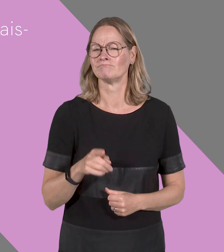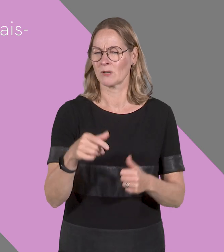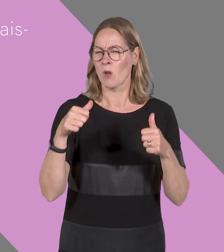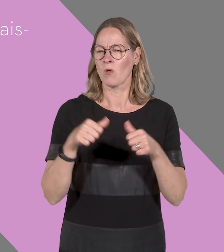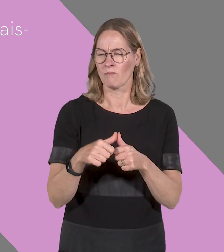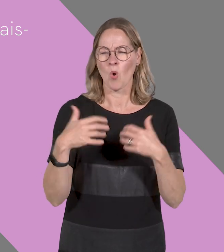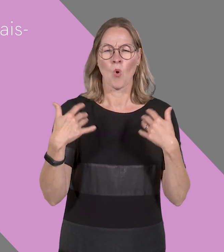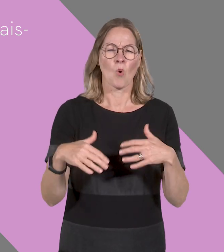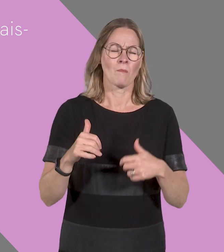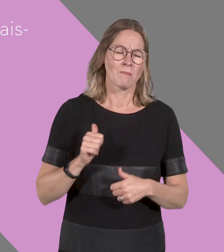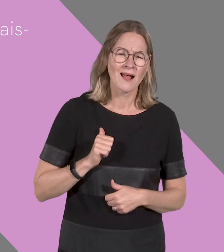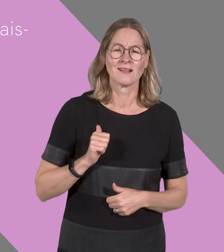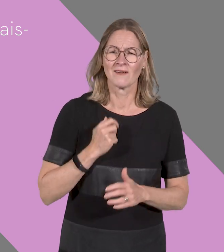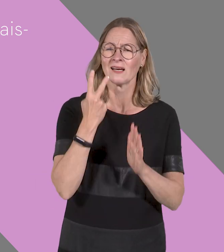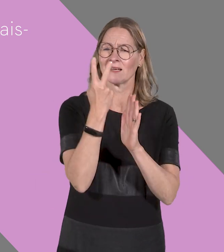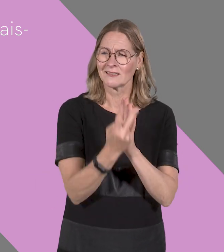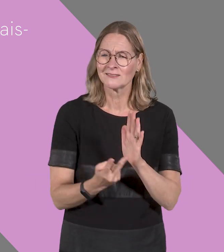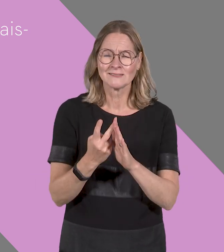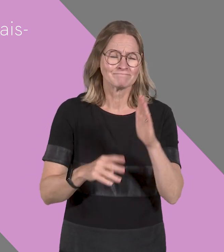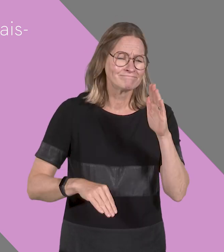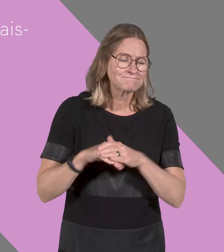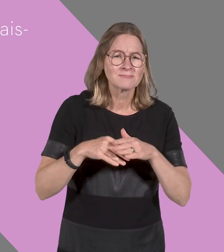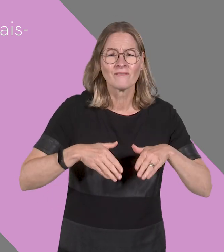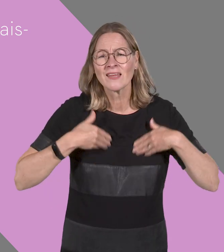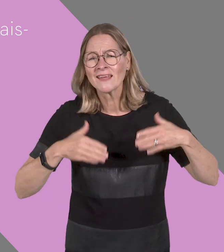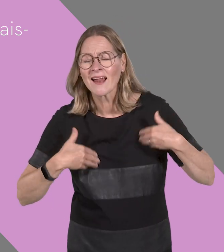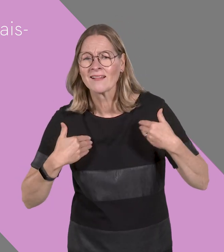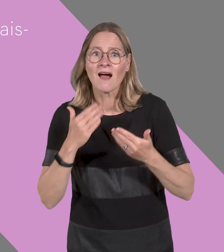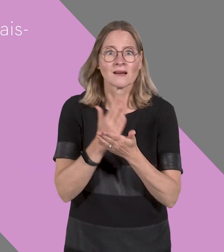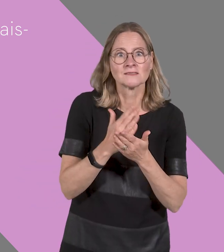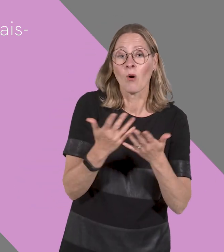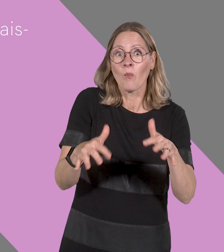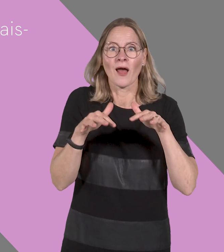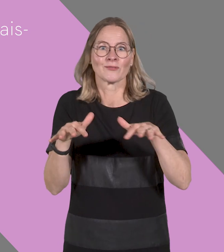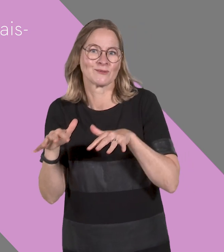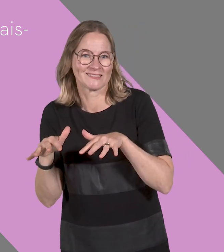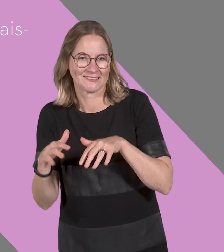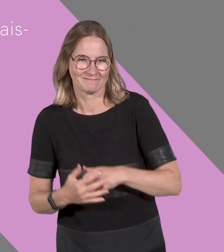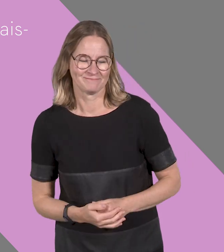Luvassa on mahtava kaksituntinen täynnä viihdettä, asiaa ja yllätyksiä!